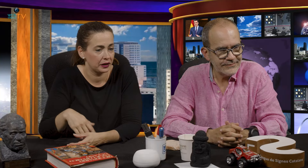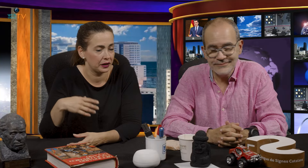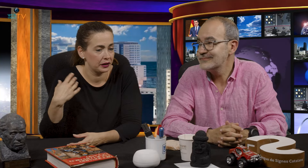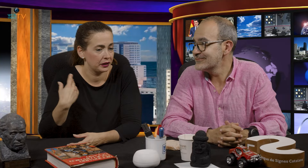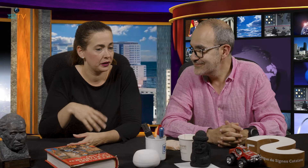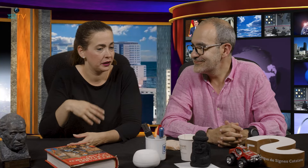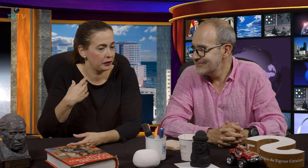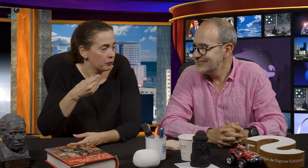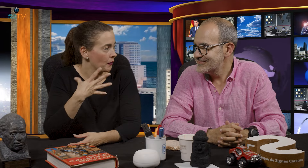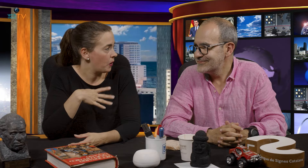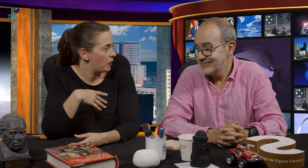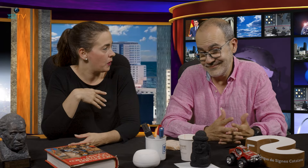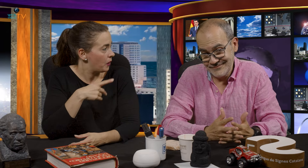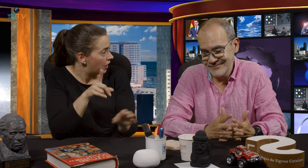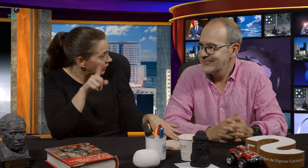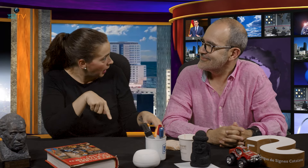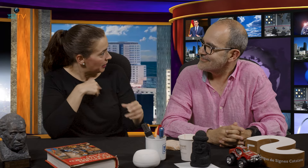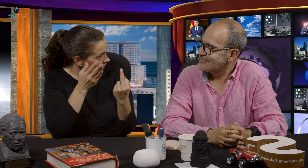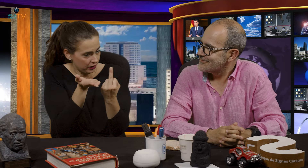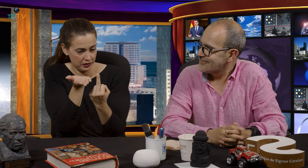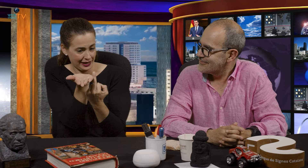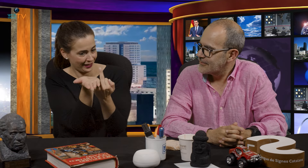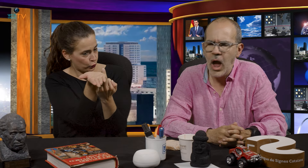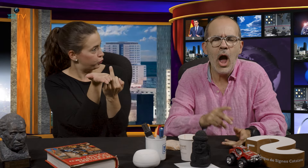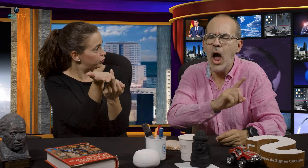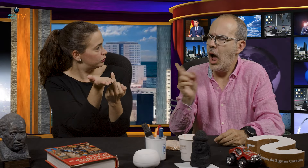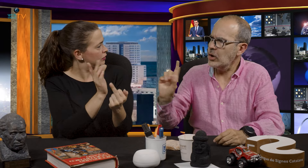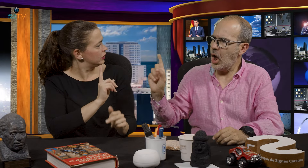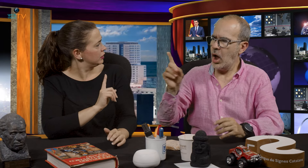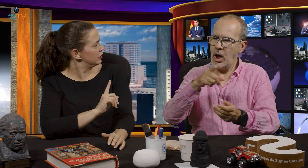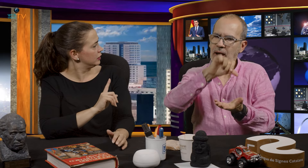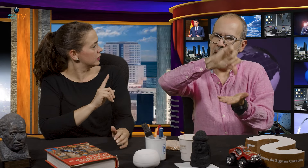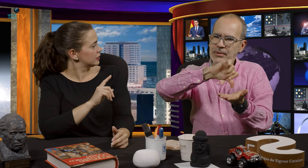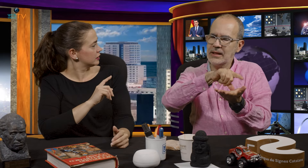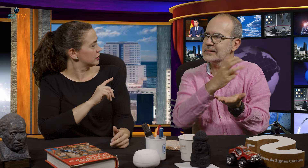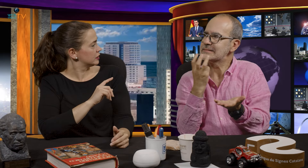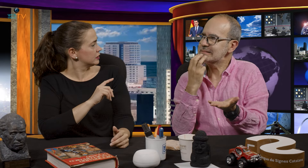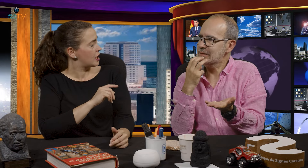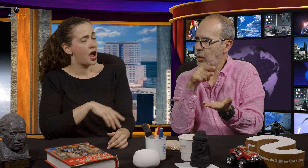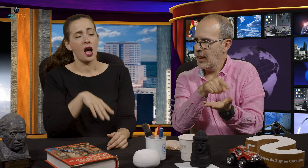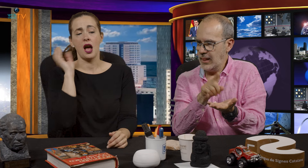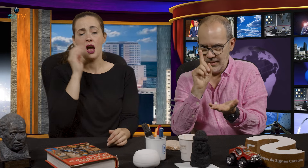Vaya, ¿esto también en la isla de Jeju? No, esto es en la capital, en Seúl.